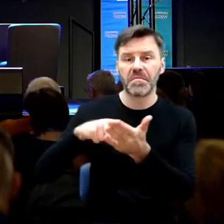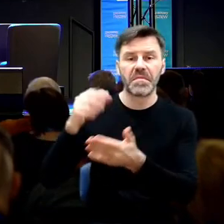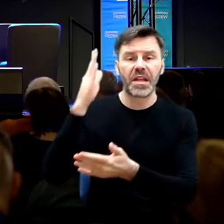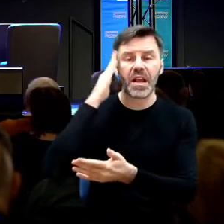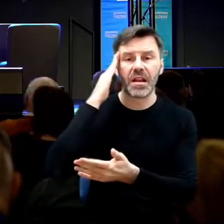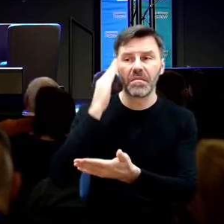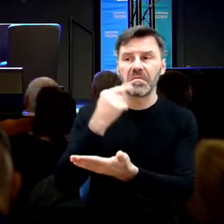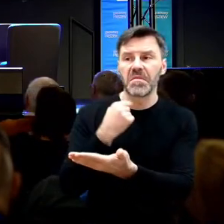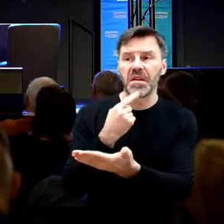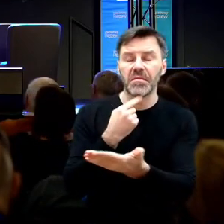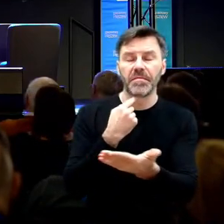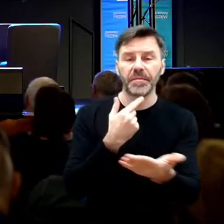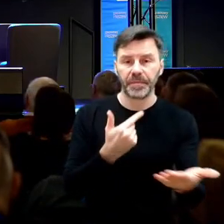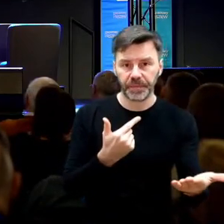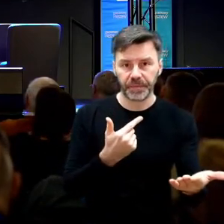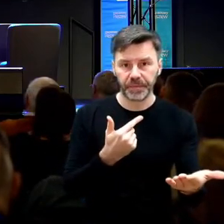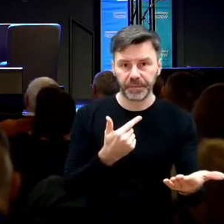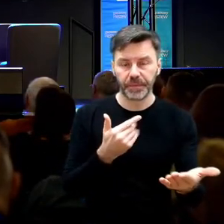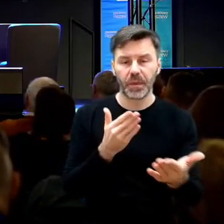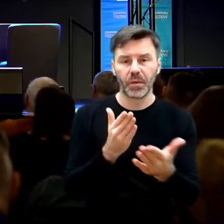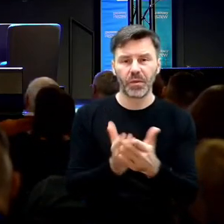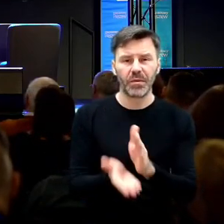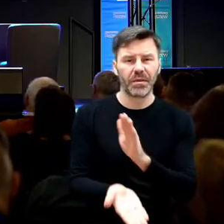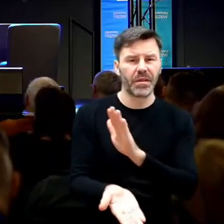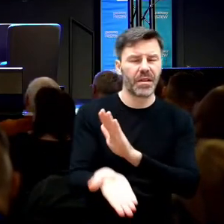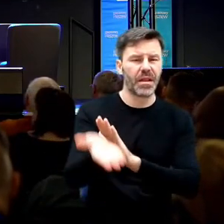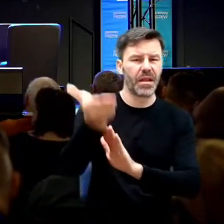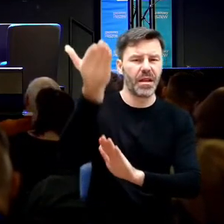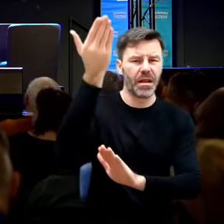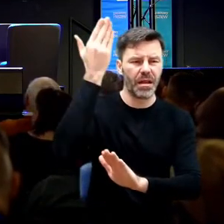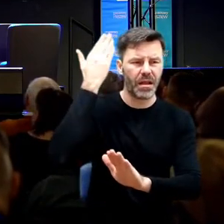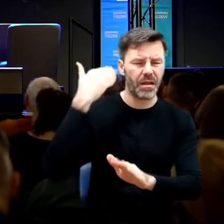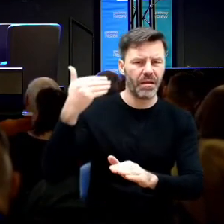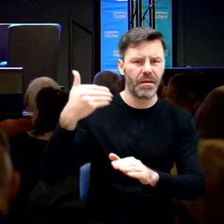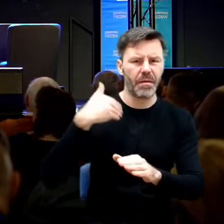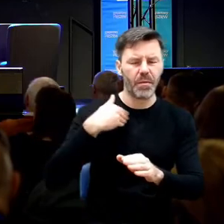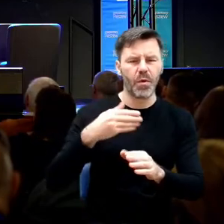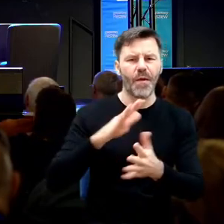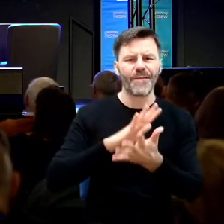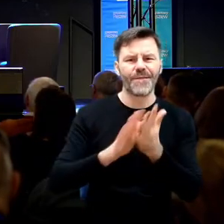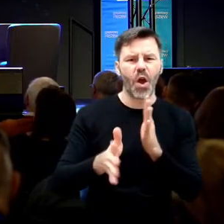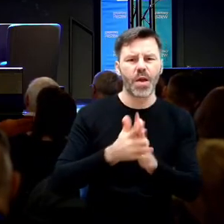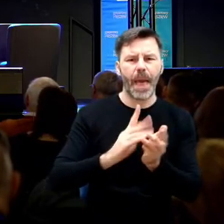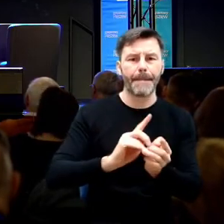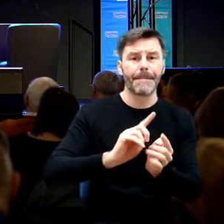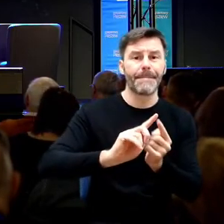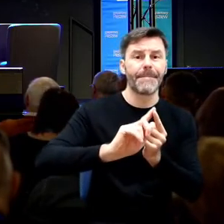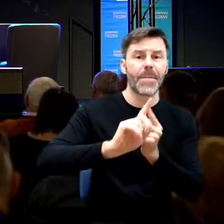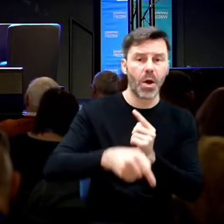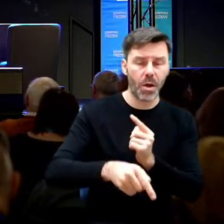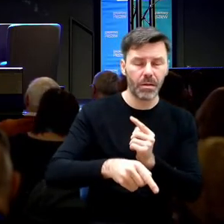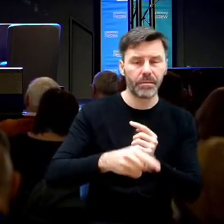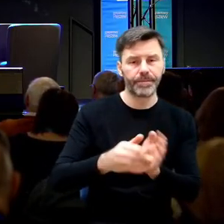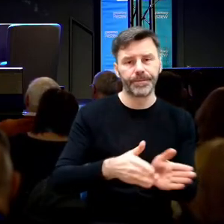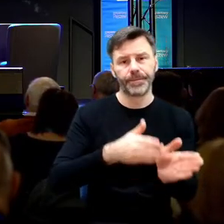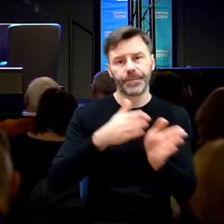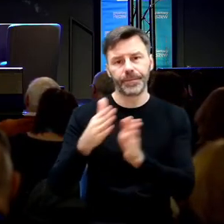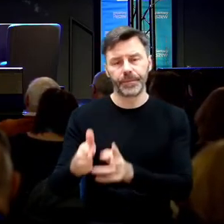Taki odziedziczyliśmy w okresie powojennym. Taki odziedziczyliśmy w okresie transformacji.